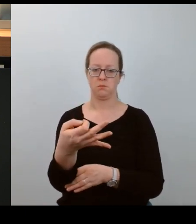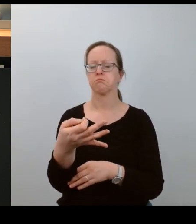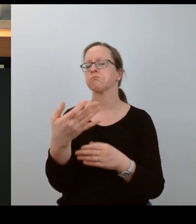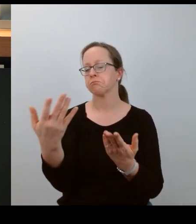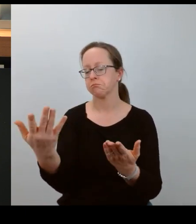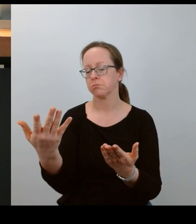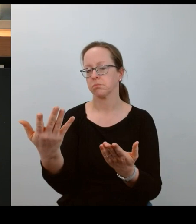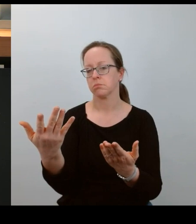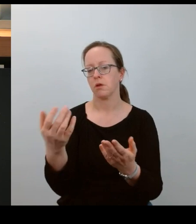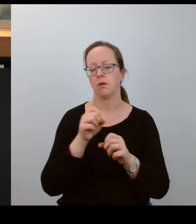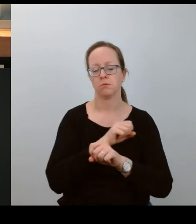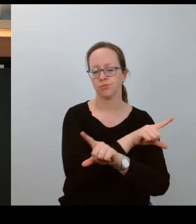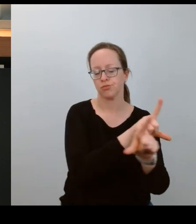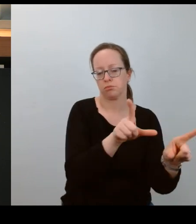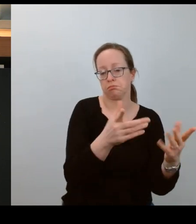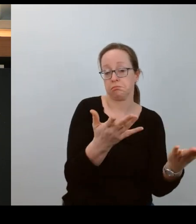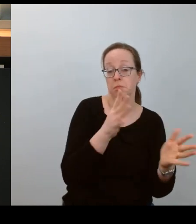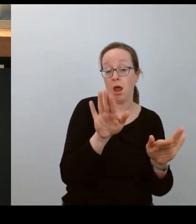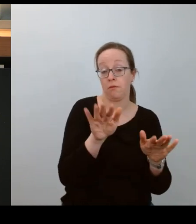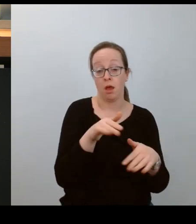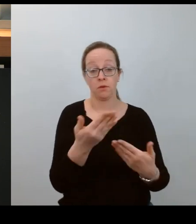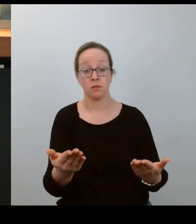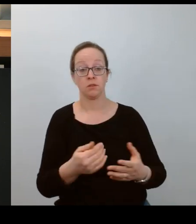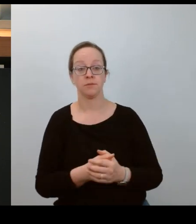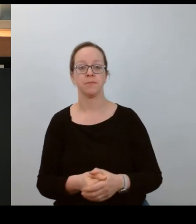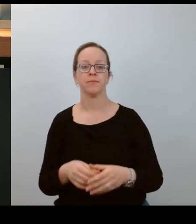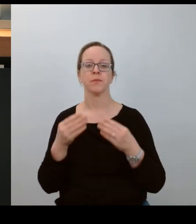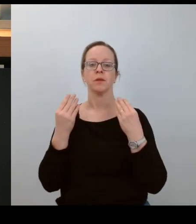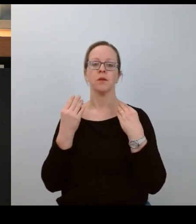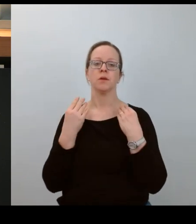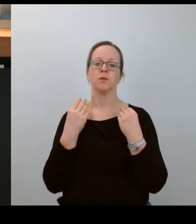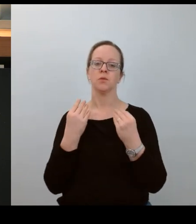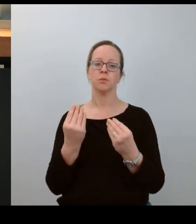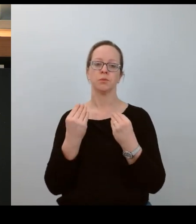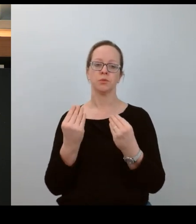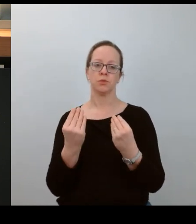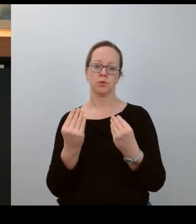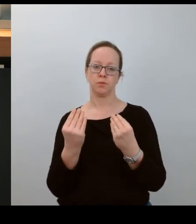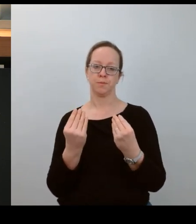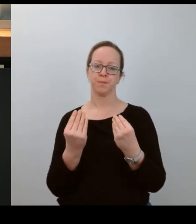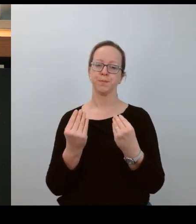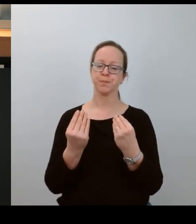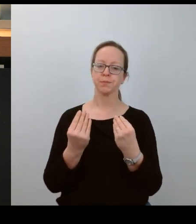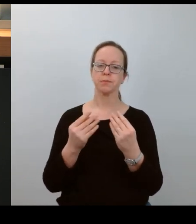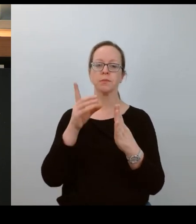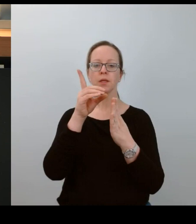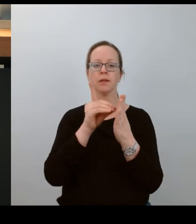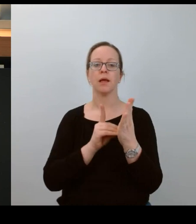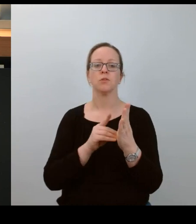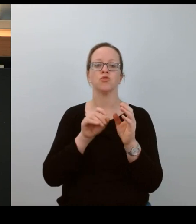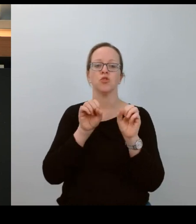Laut waren damals die Rufe. Sie werden sich erinnern, dass die Krone waren ab zentral Daten speichern sollte, weil der Zukunft besser